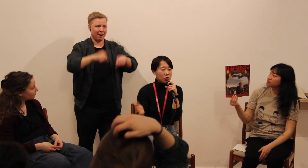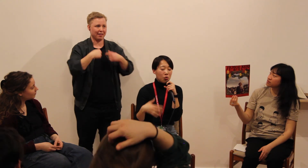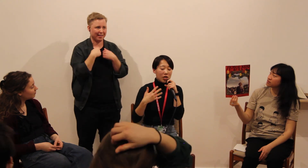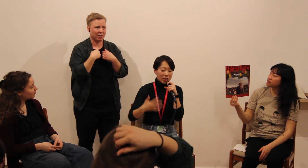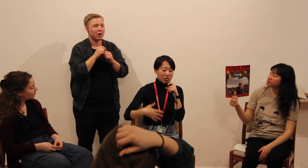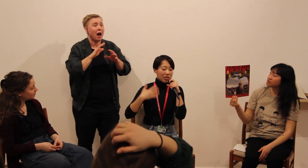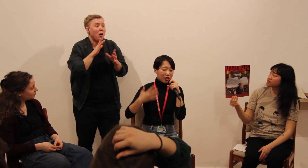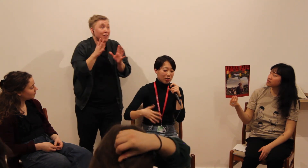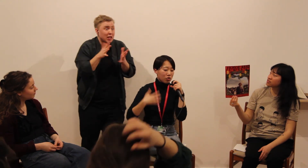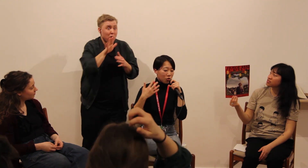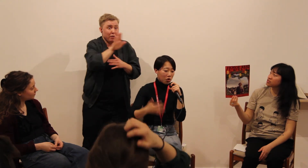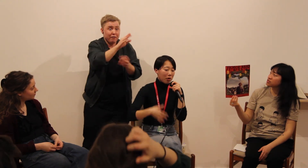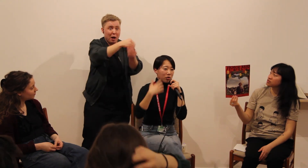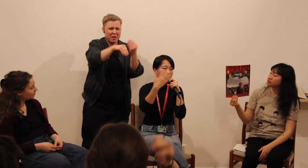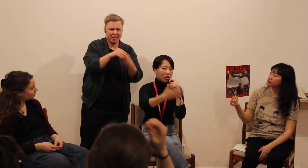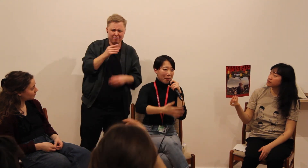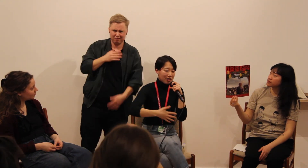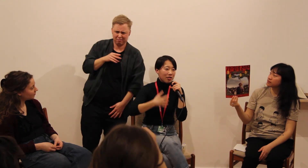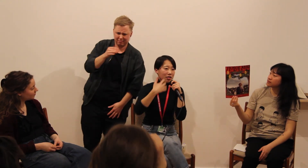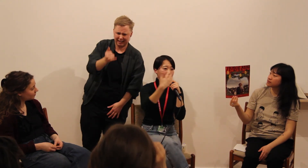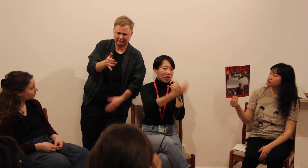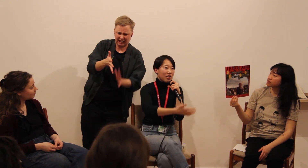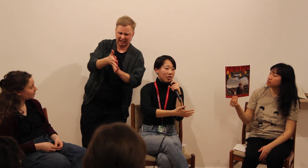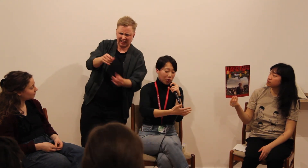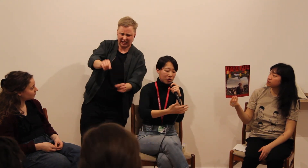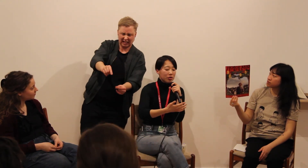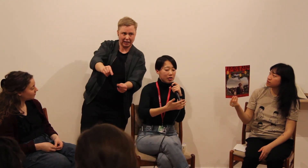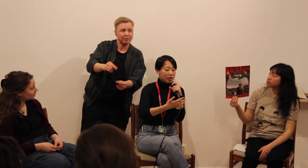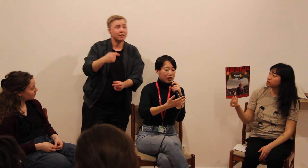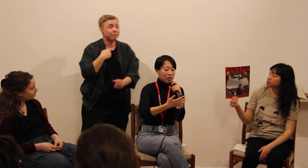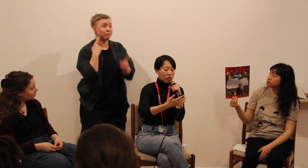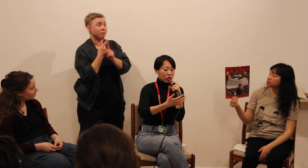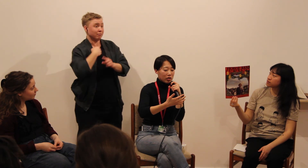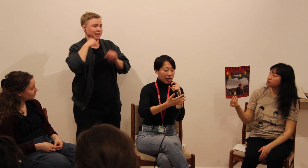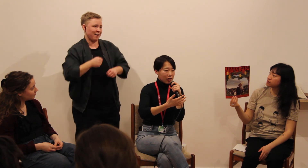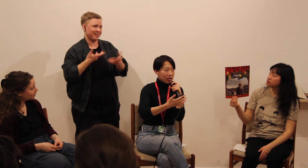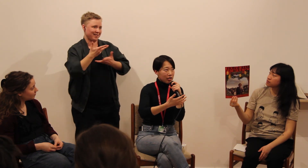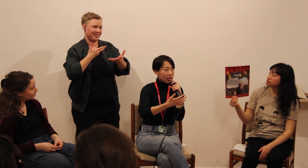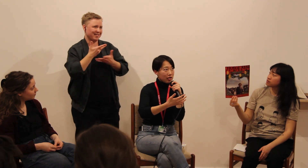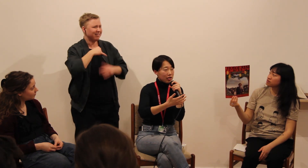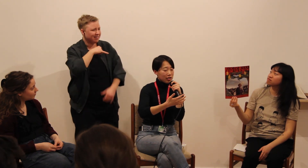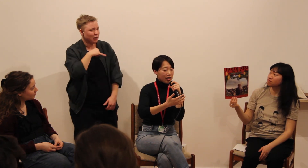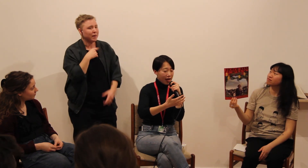Also haben wir angefangen darüber zu reden, was er gesehen hatte 1968.